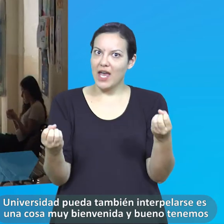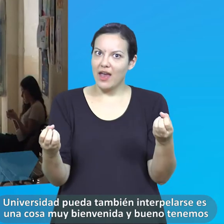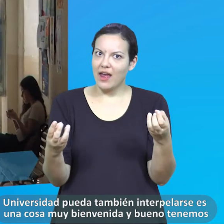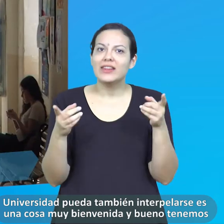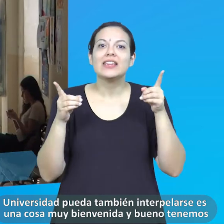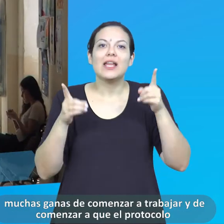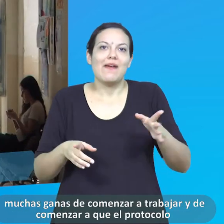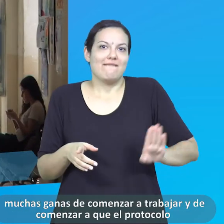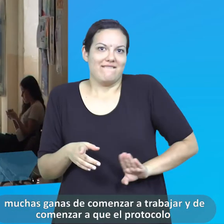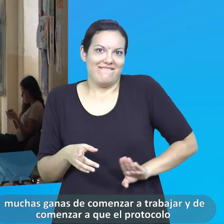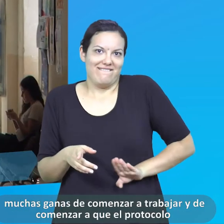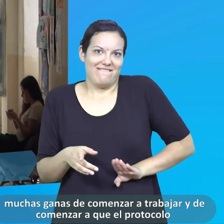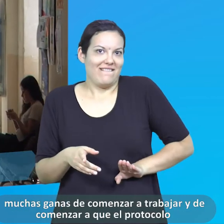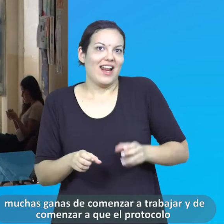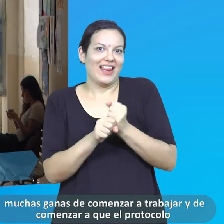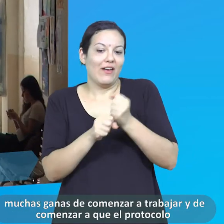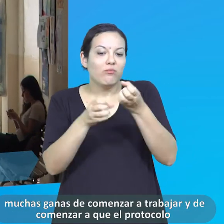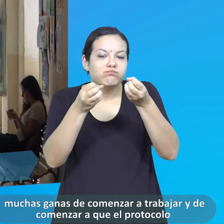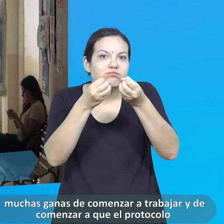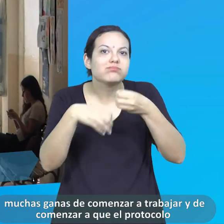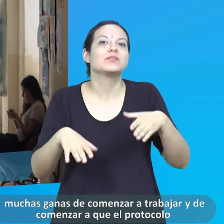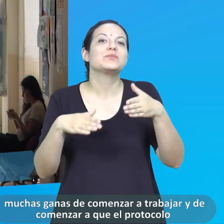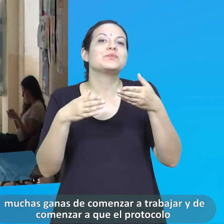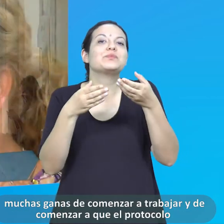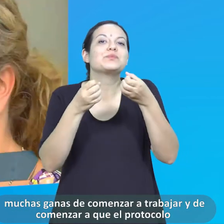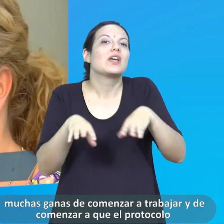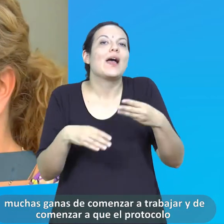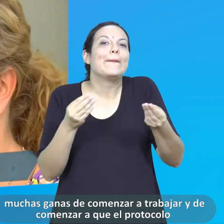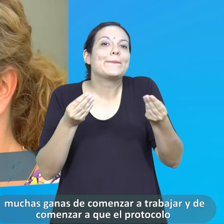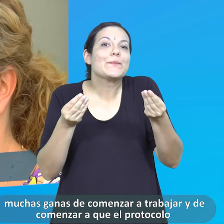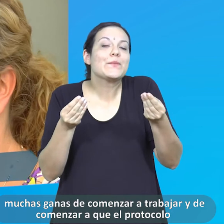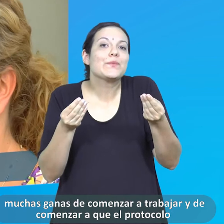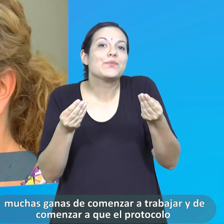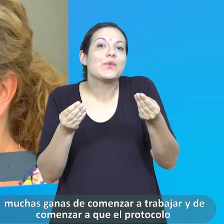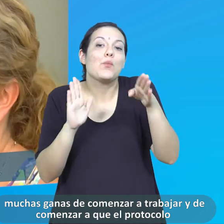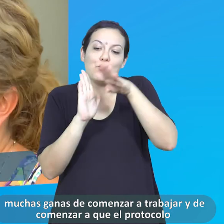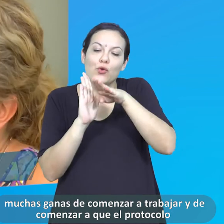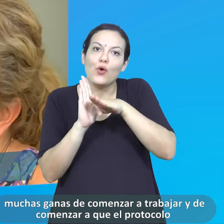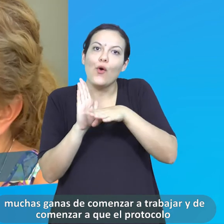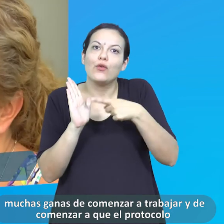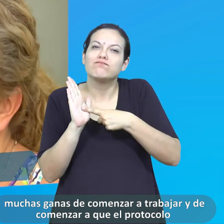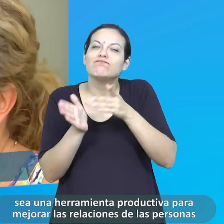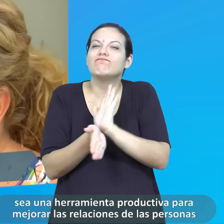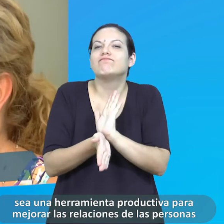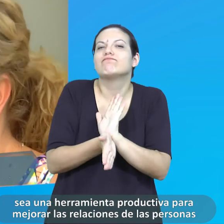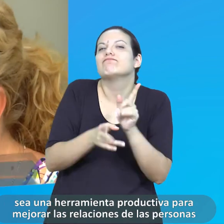y tenemos muchas ganas de comenzar a trabajar y de comenzar a que el protocolo sea una herramienta productiva